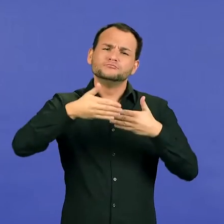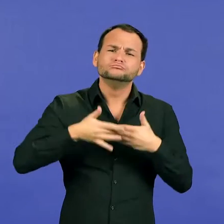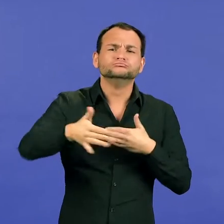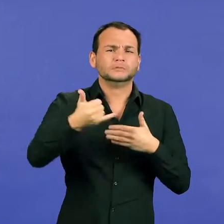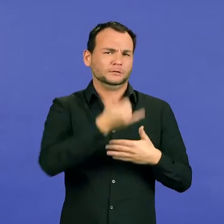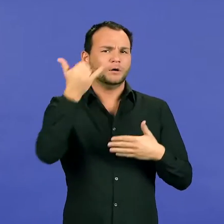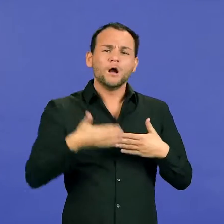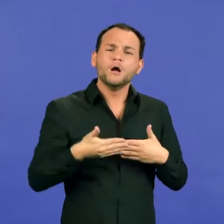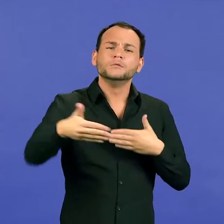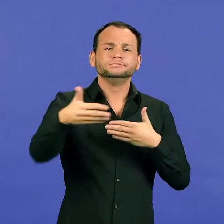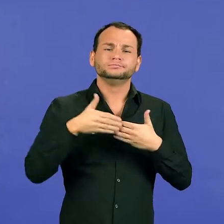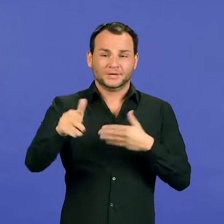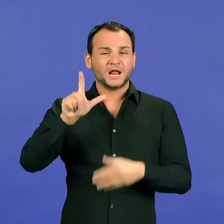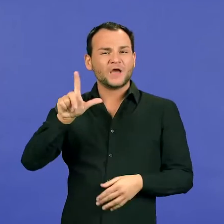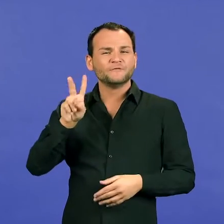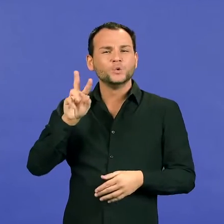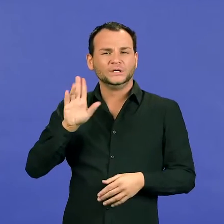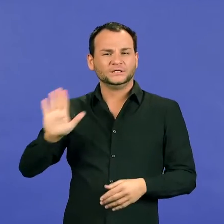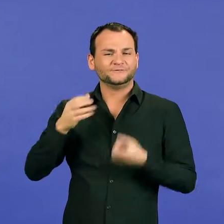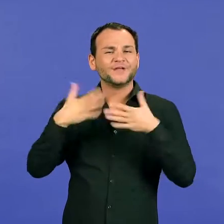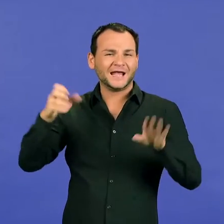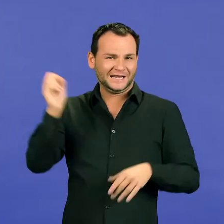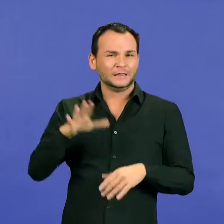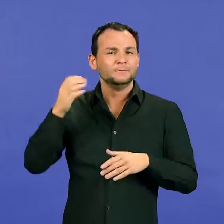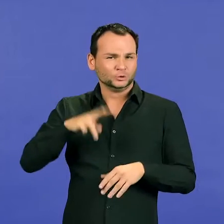In den nächsten Jahren